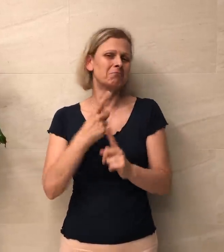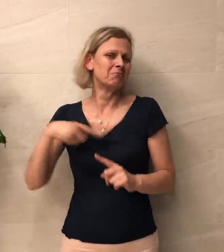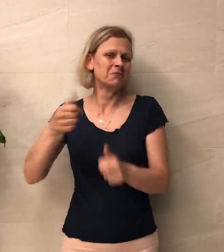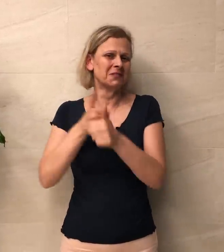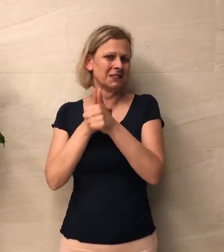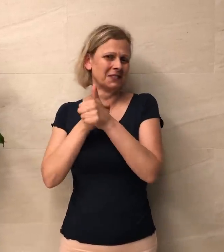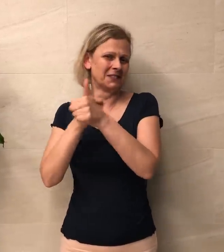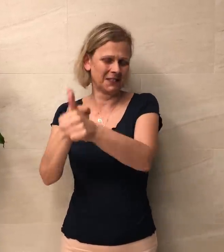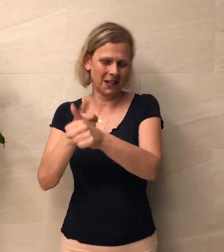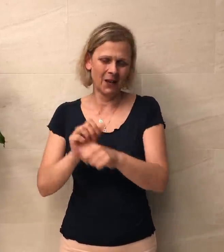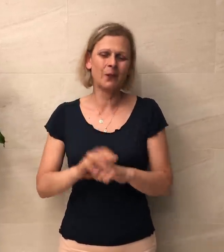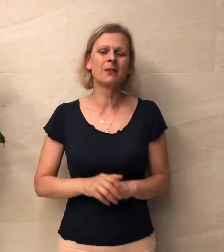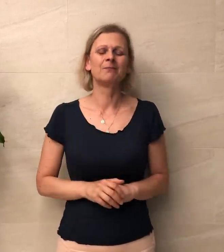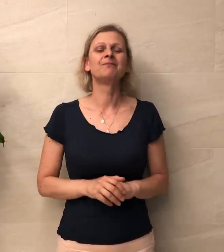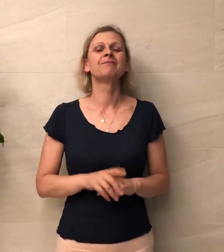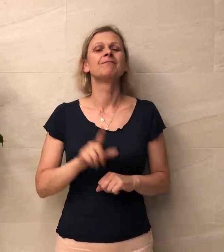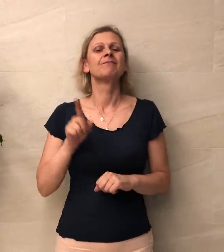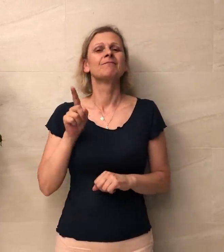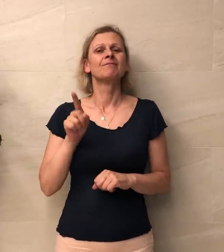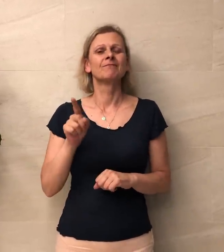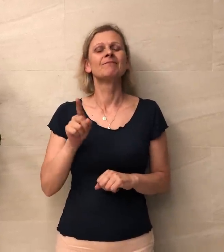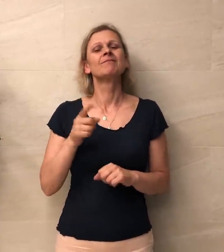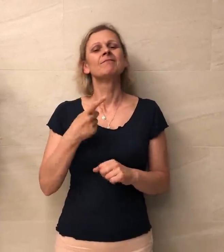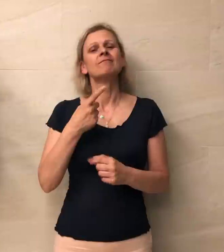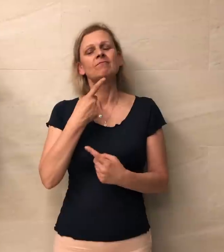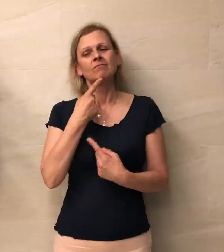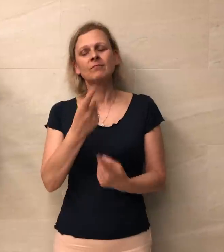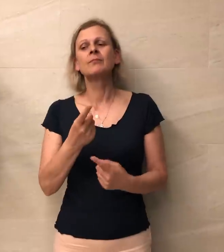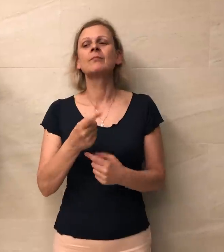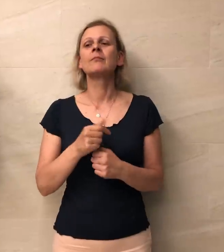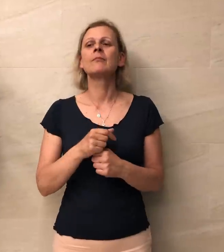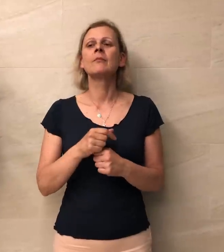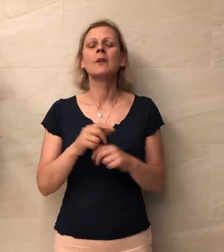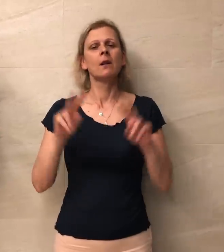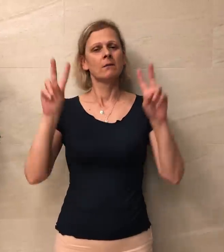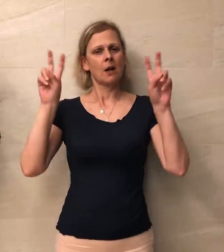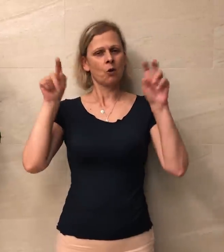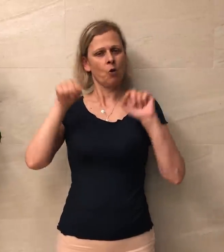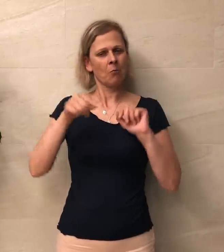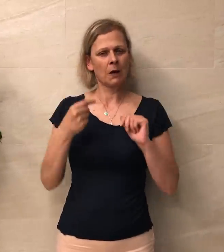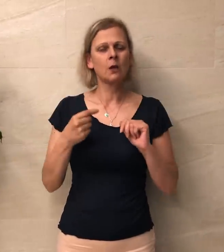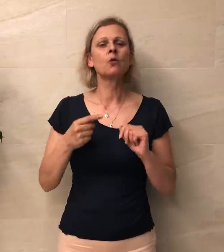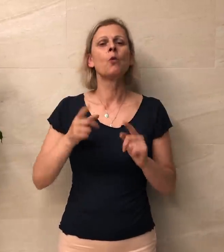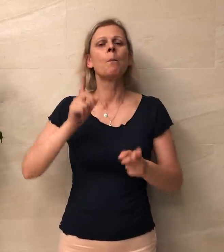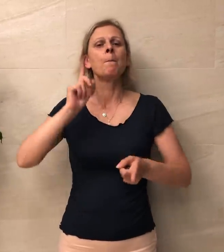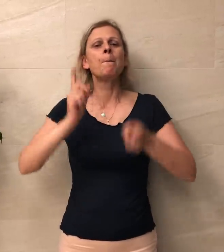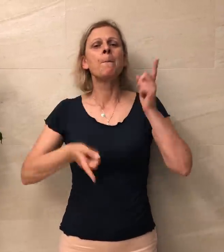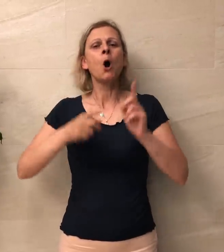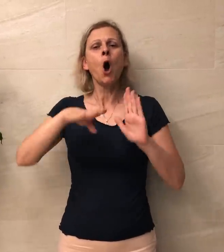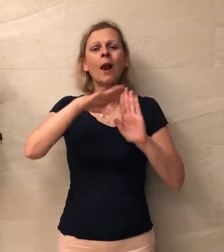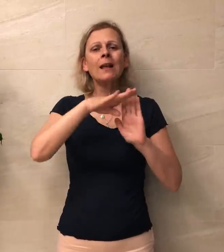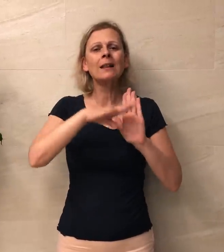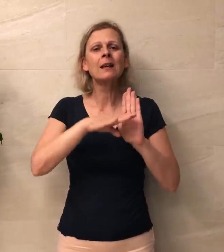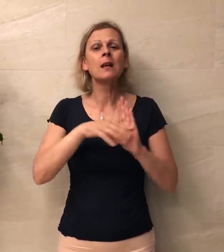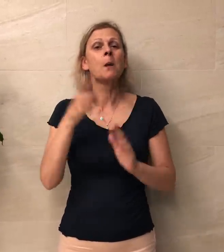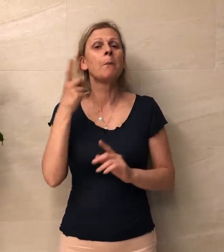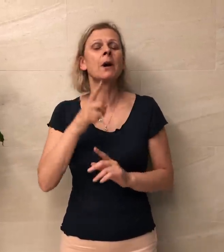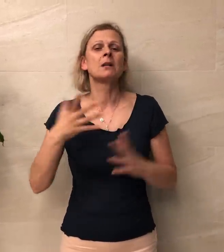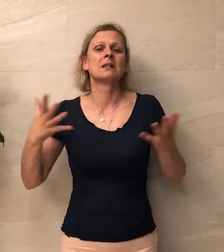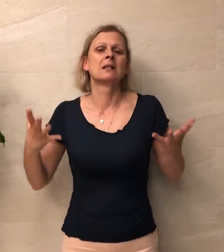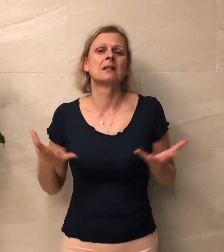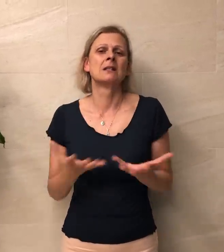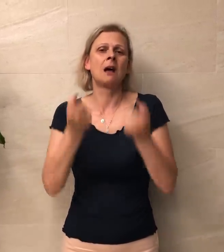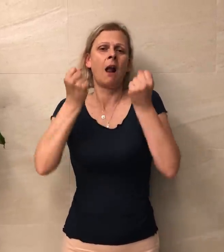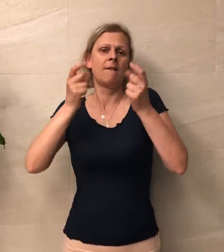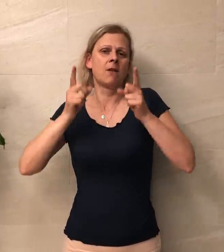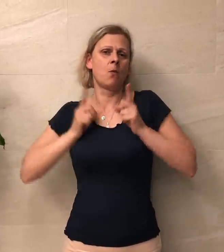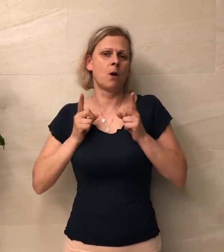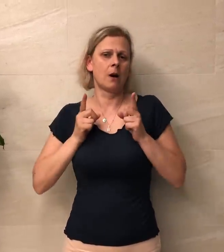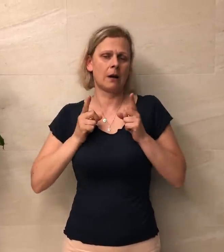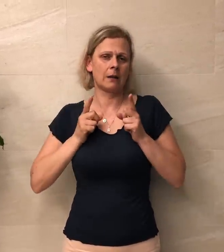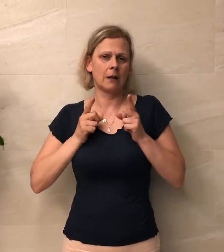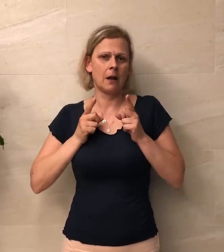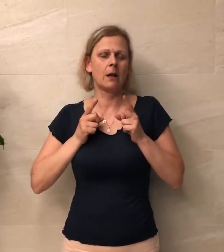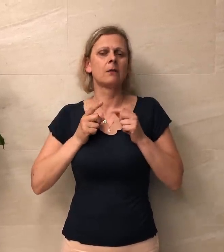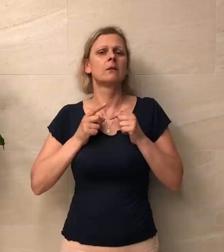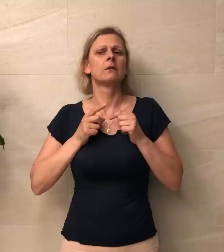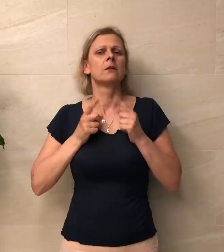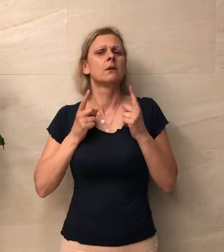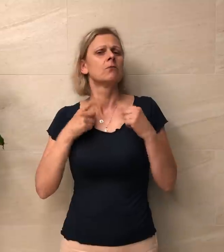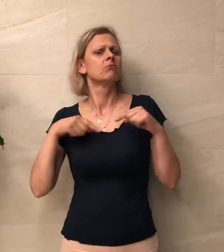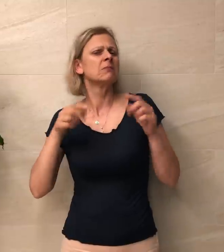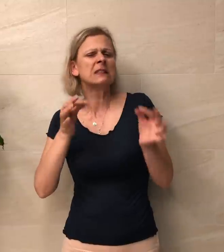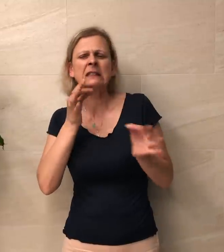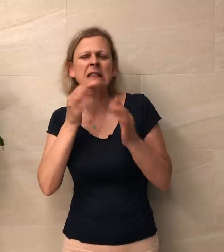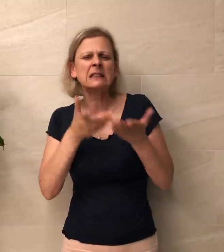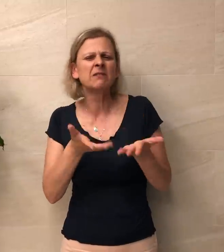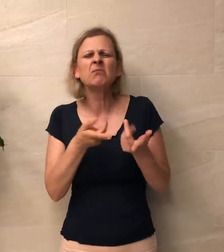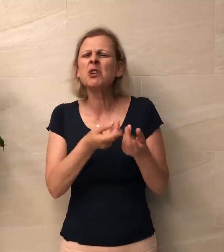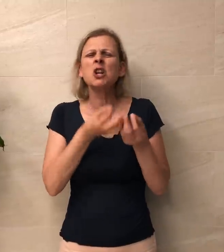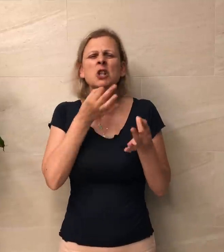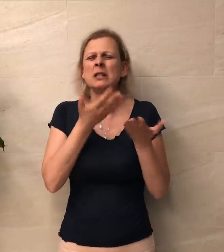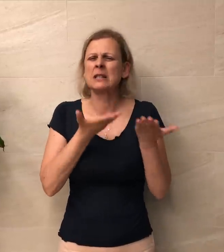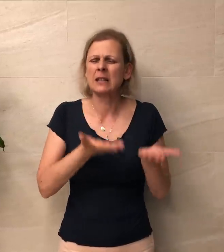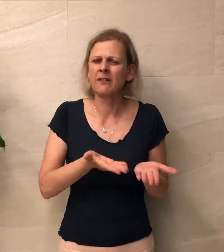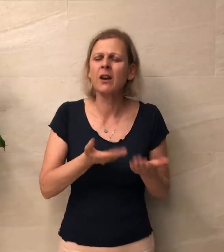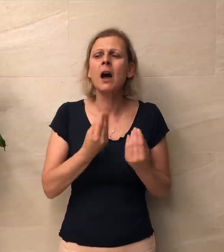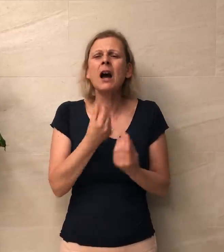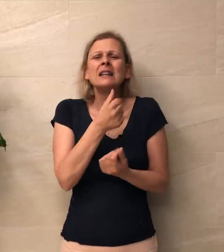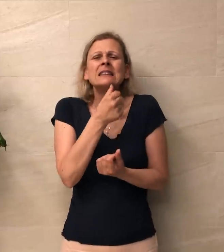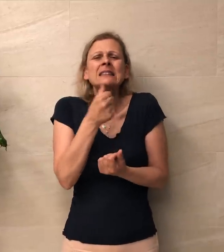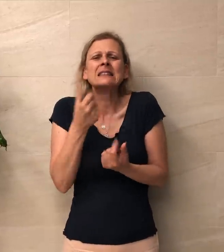utilizzerò questo nuovo – ha affrontato il tema delle “Politiche per la salvaguardia” spiegando quali fossero gli argomenti afferenti a tale tematica e